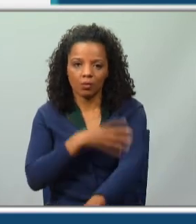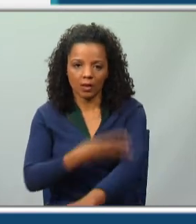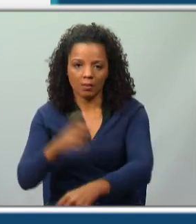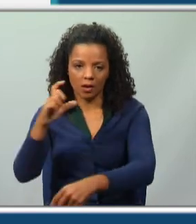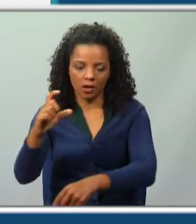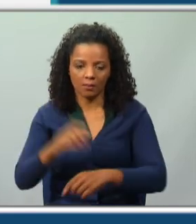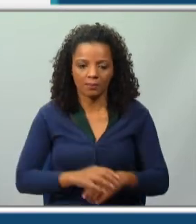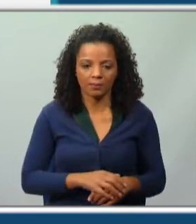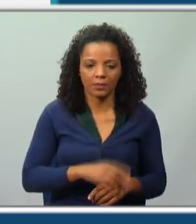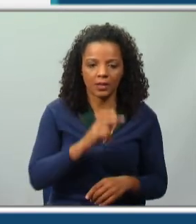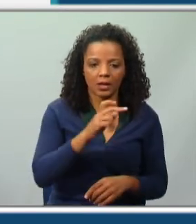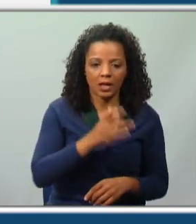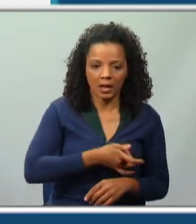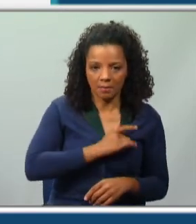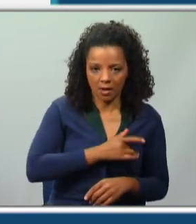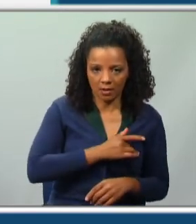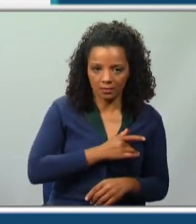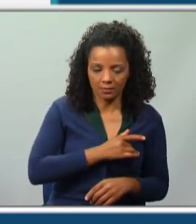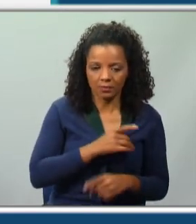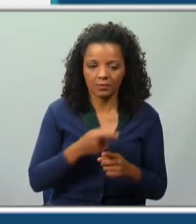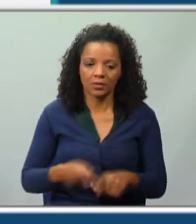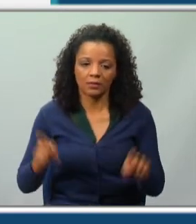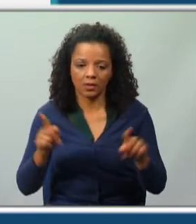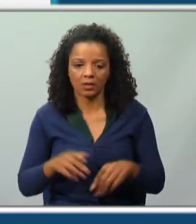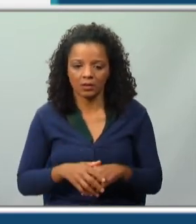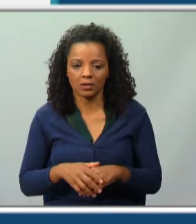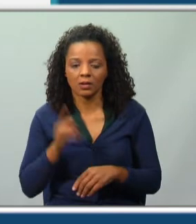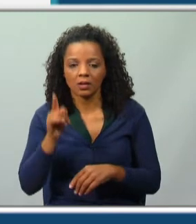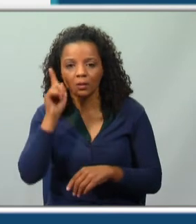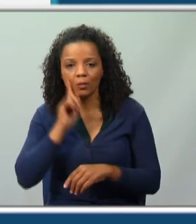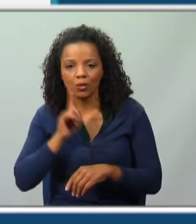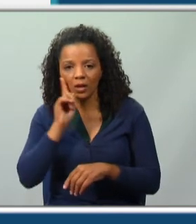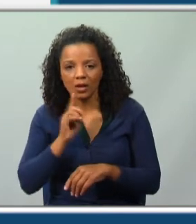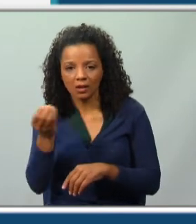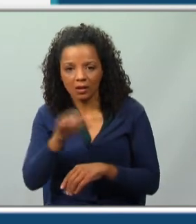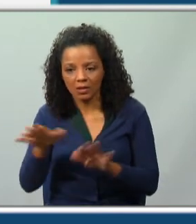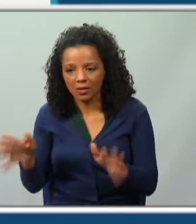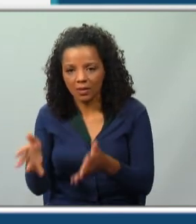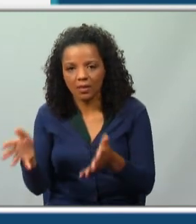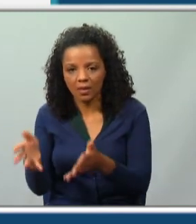cama dobrável marca diferente de ama mulher que criou uma criança dama de 折疊床不同品牌的ama撫養孩子的女人